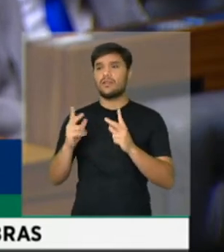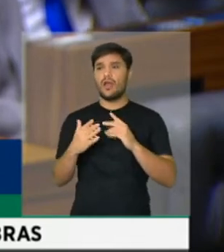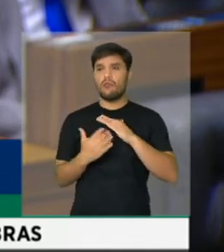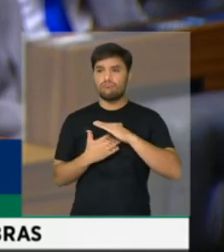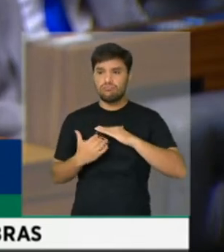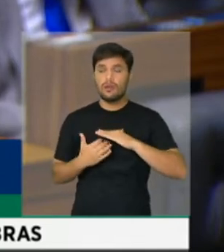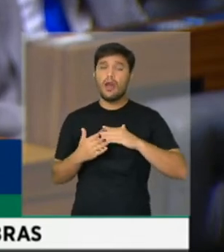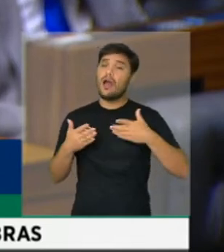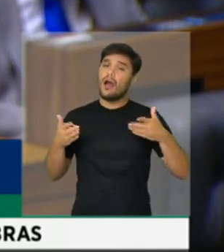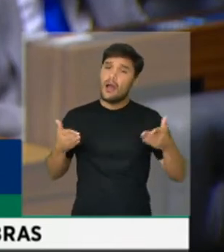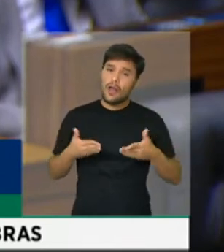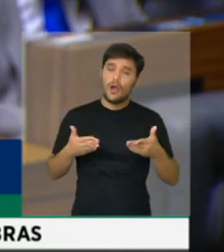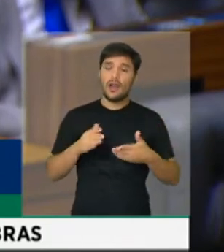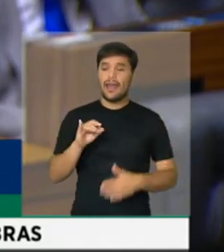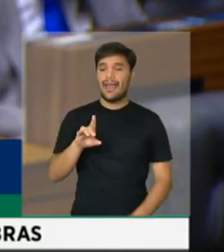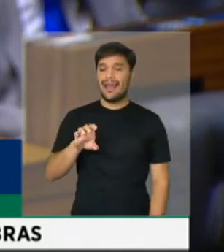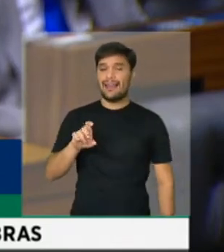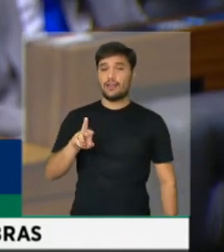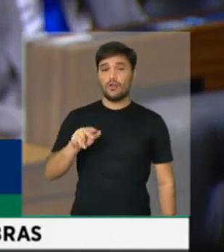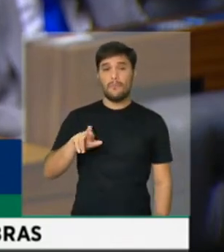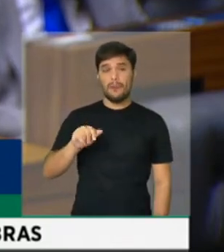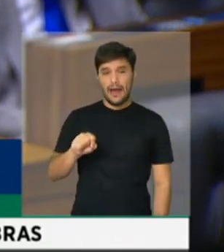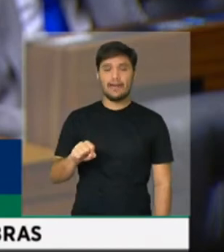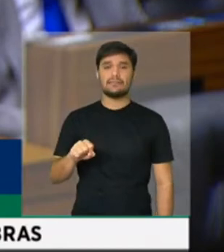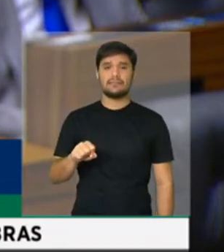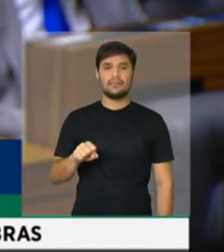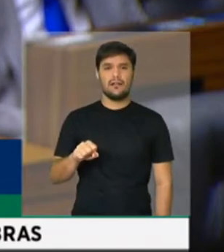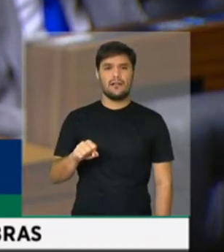NESTE PAÍS. A RAPINAGEM AO LONGO DA HISTÓRIA, FERROVIAS A MESMA COISA, SETOR ELÉTRICO